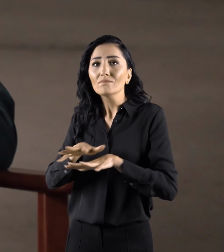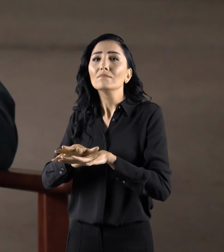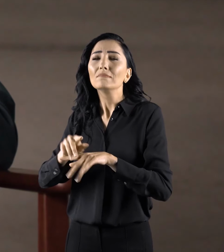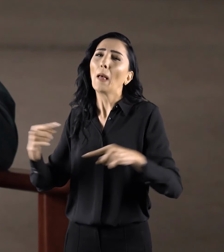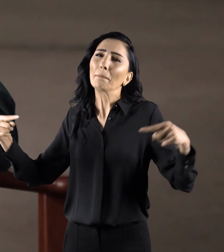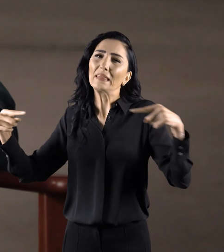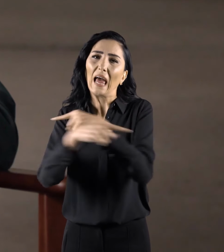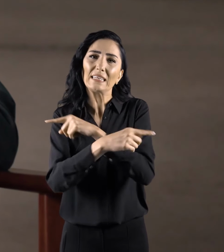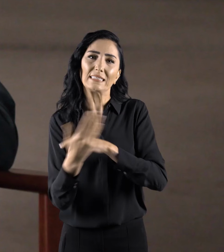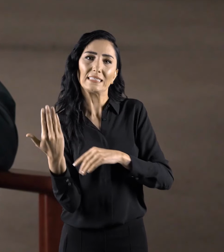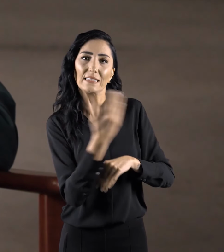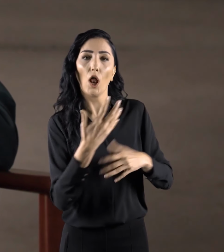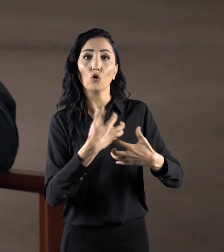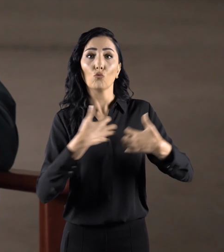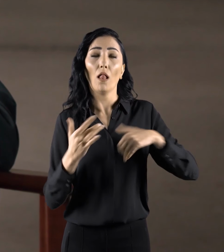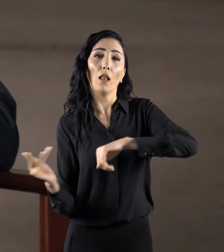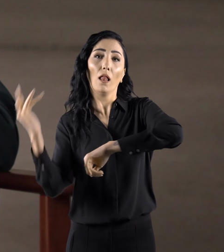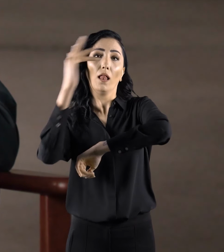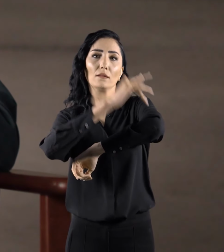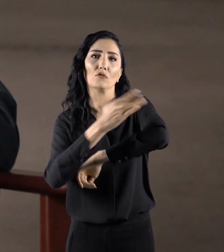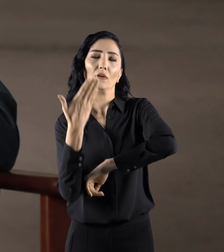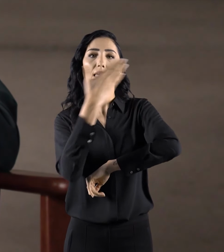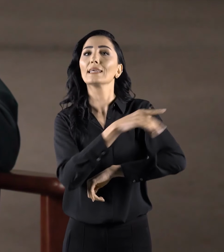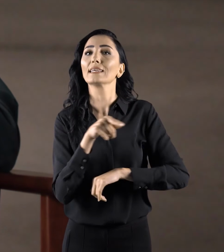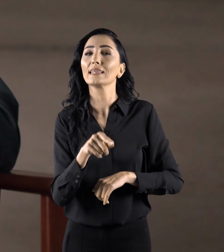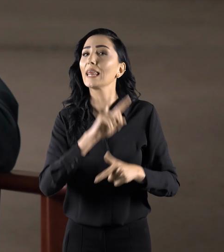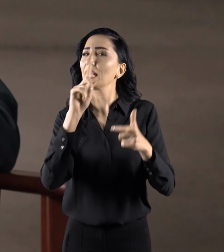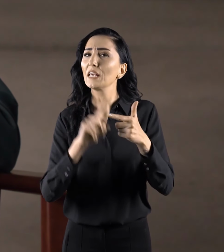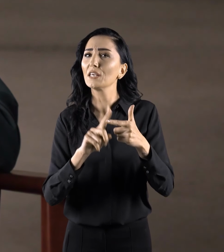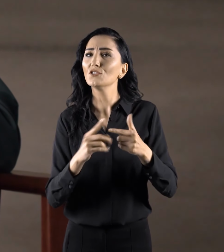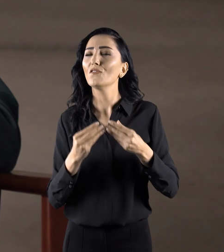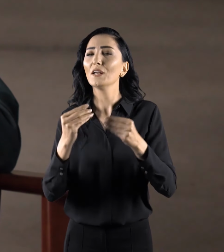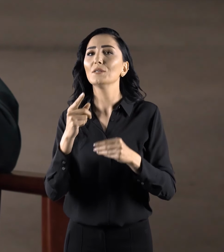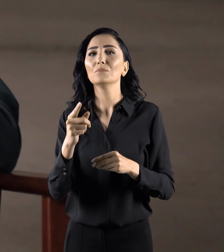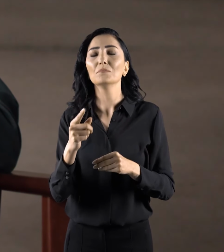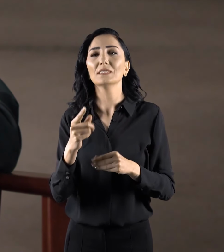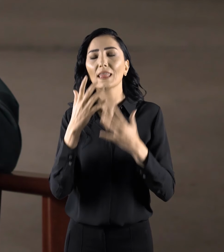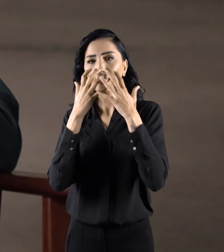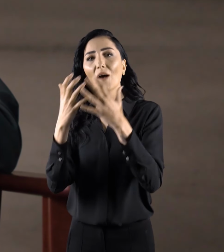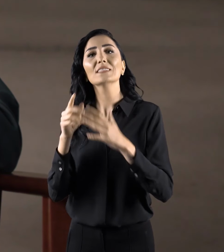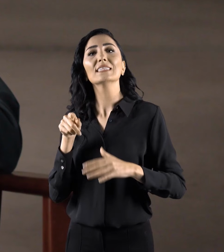tam tersi tarafa çevirerek güvenli ve yüksek bir yere çıkın. İkinci verebileceğim bir tavsiye ise